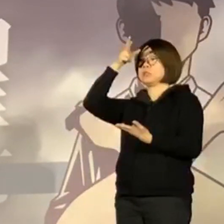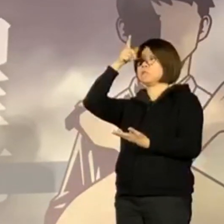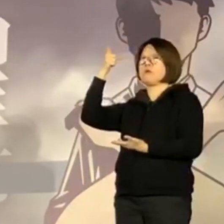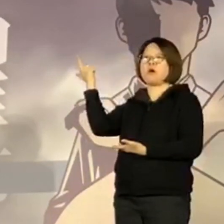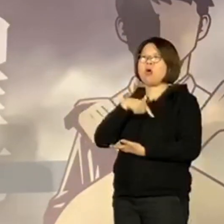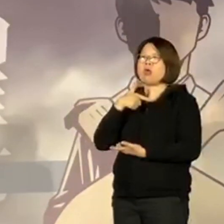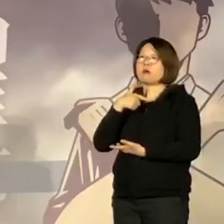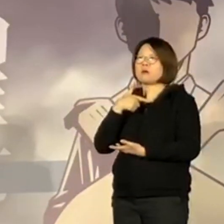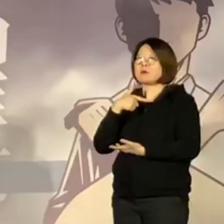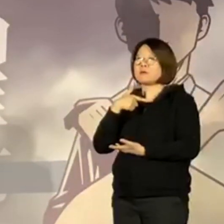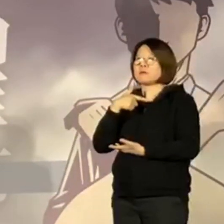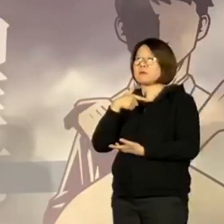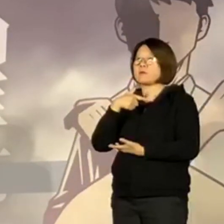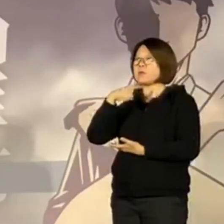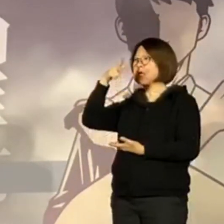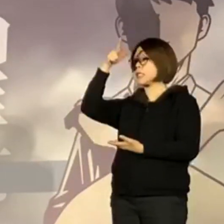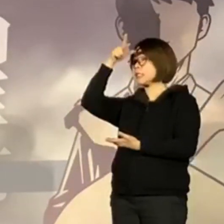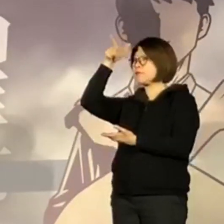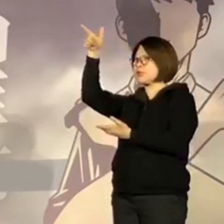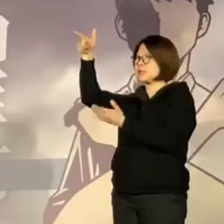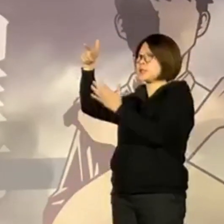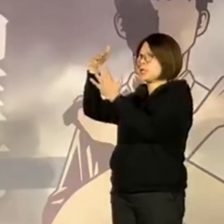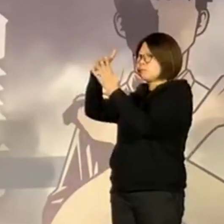從而反映他們自己根本都沒有獨立思考